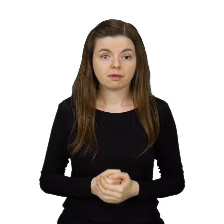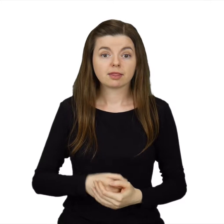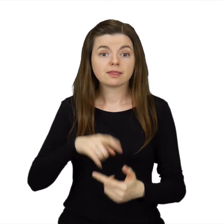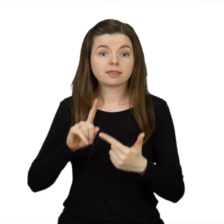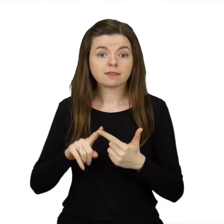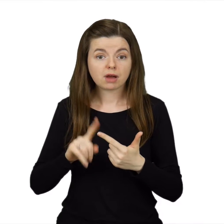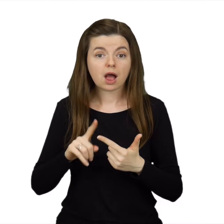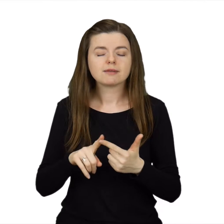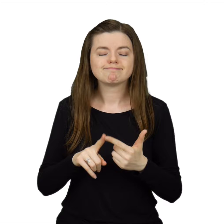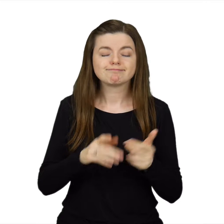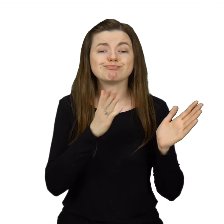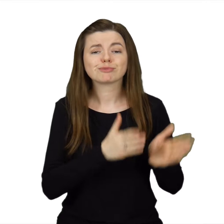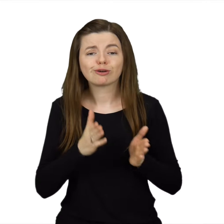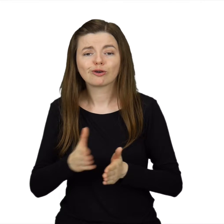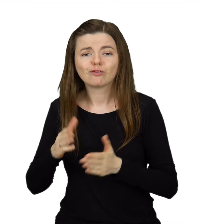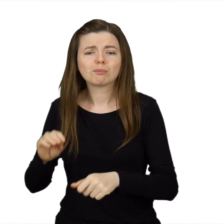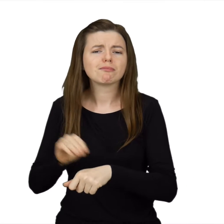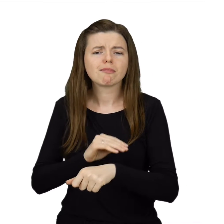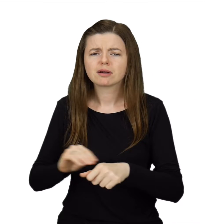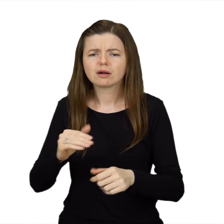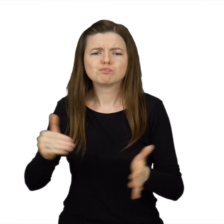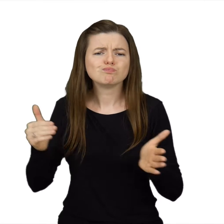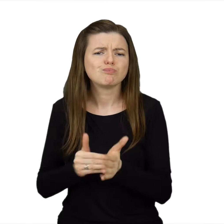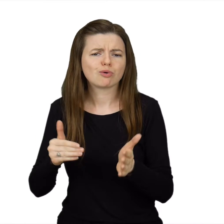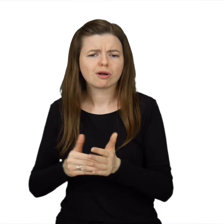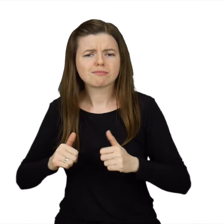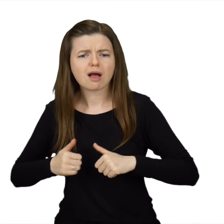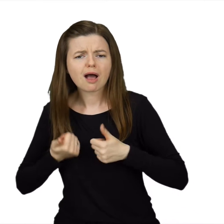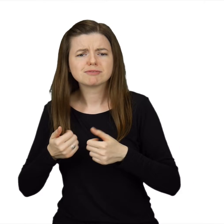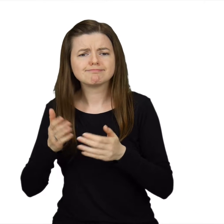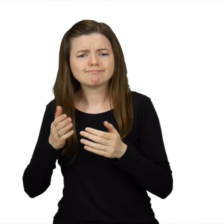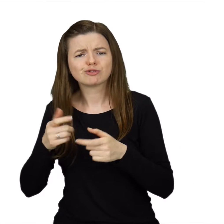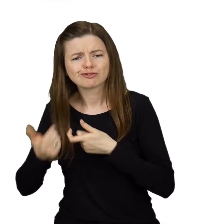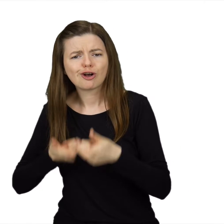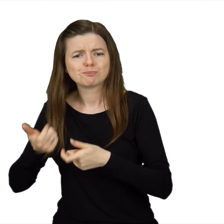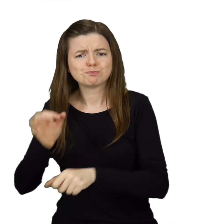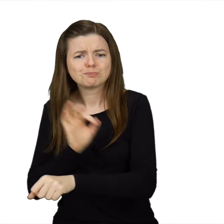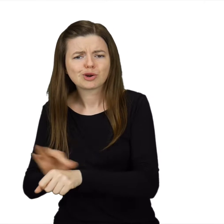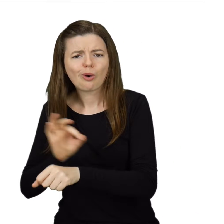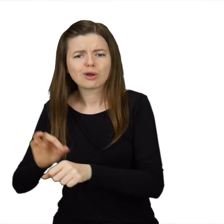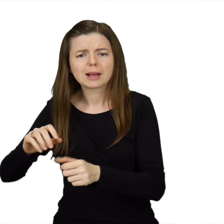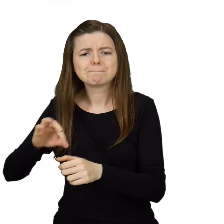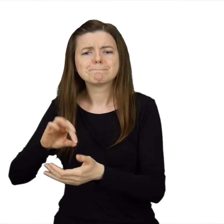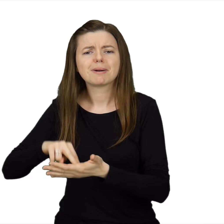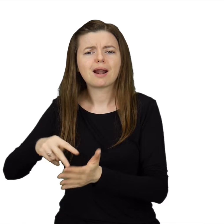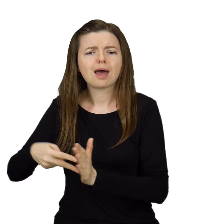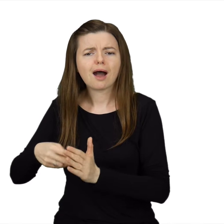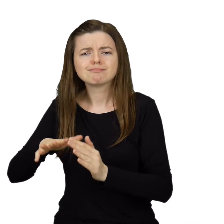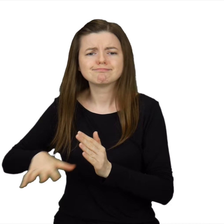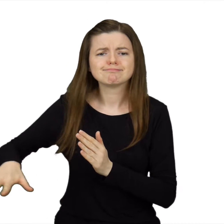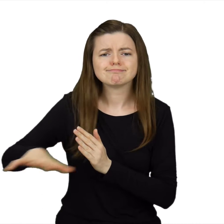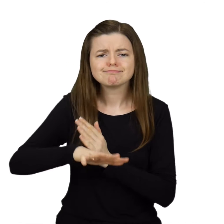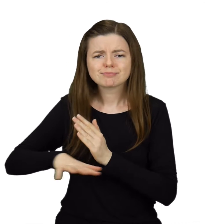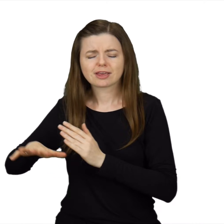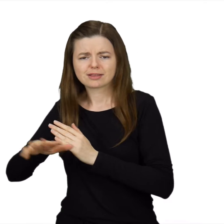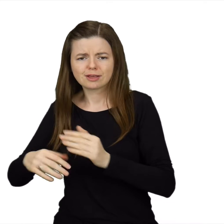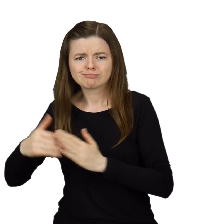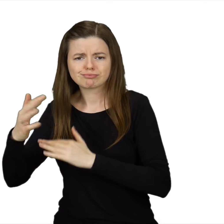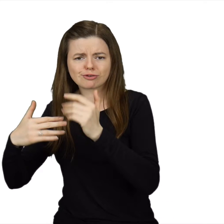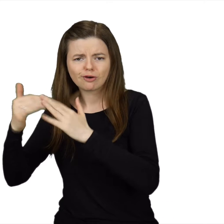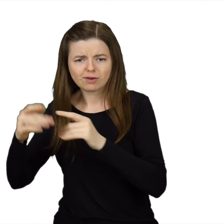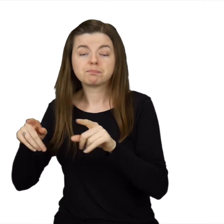przygotowywanie materiałów niezbędnych do sporządzania projektów planów zagospodarowania przestrzennego